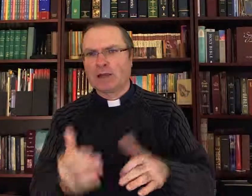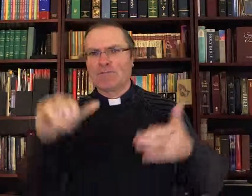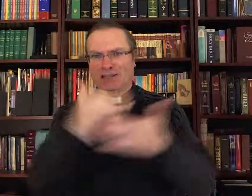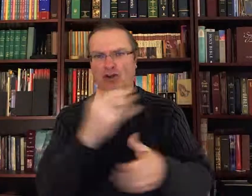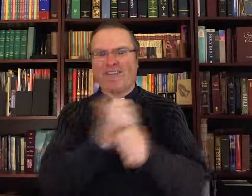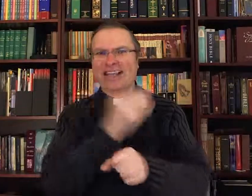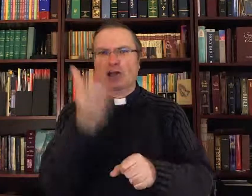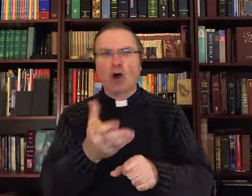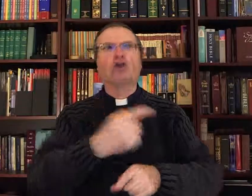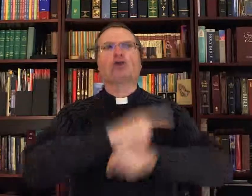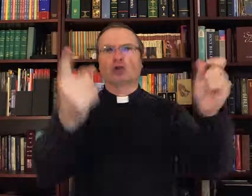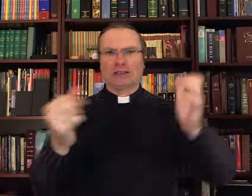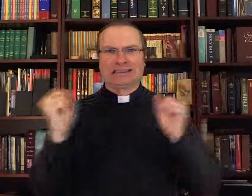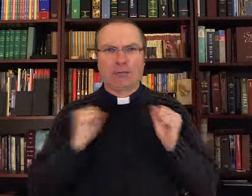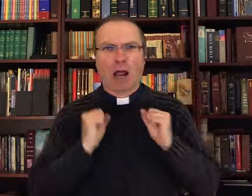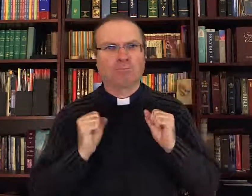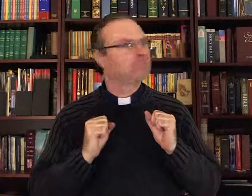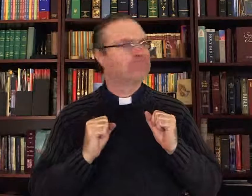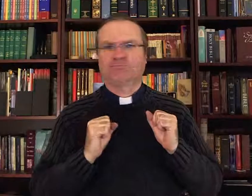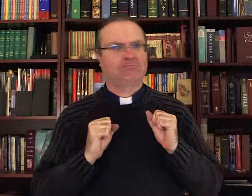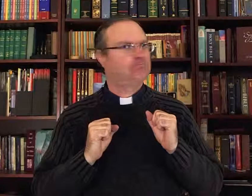parce qu'il avait fait cela le jour du sabbat.